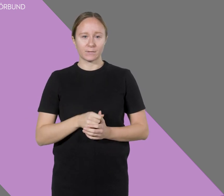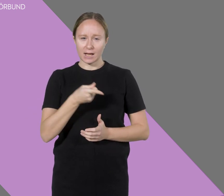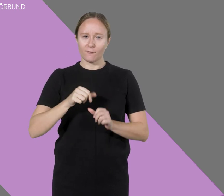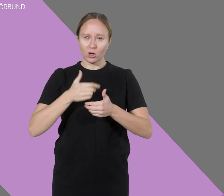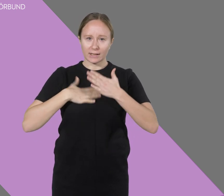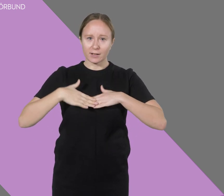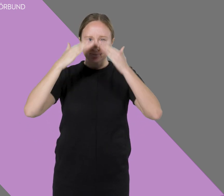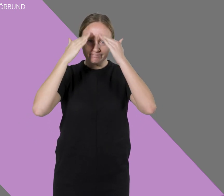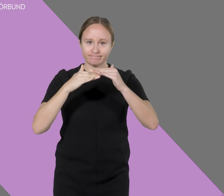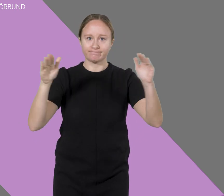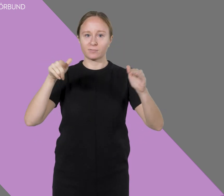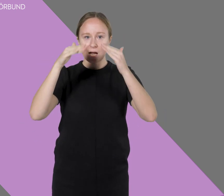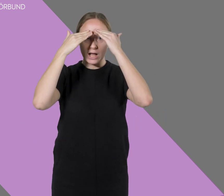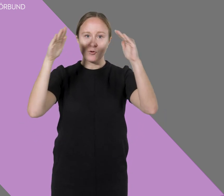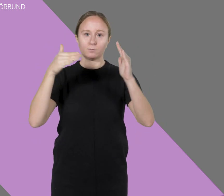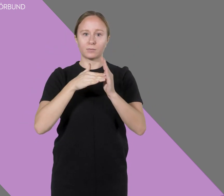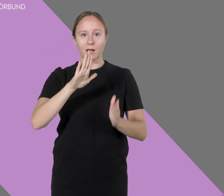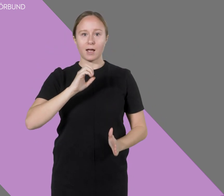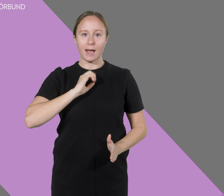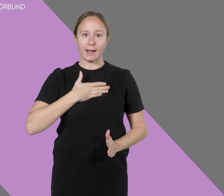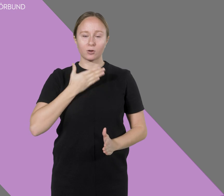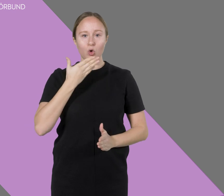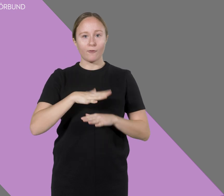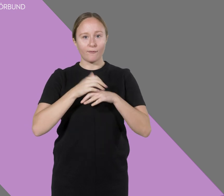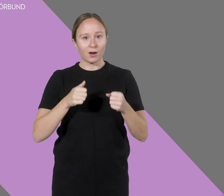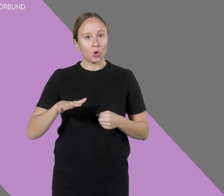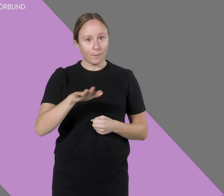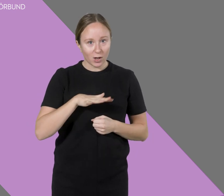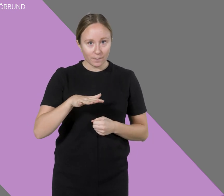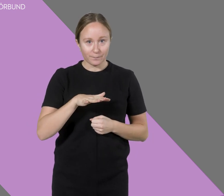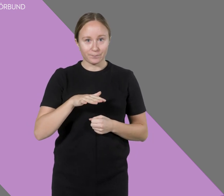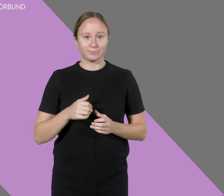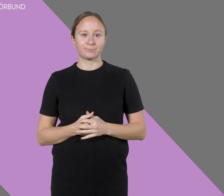Sprid gärna informationen på ditt eget välfärdsområde.